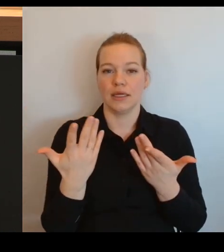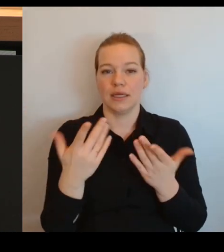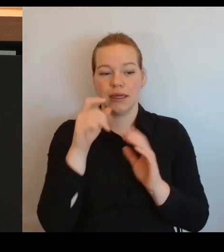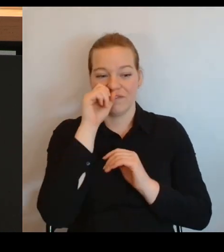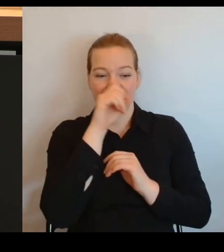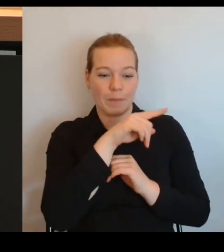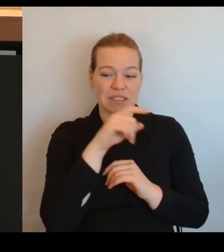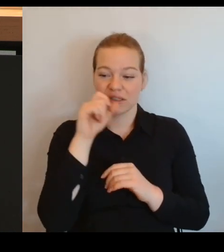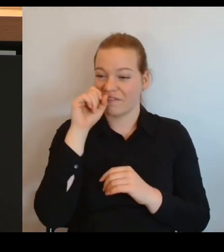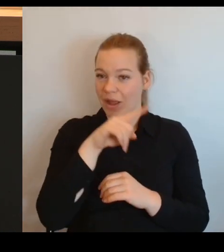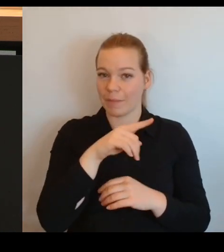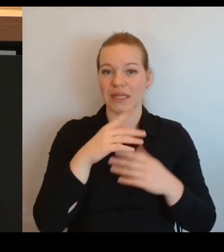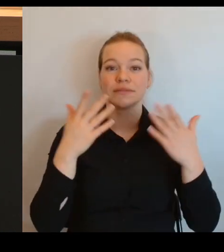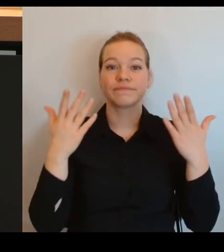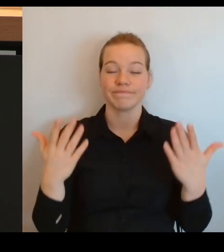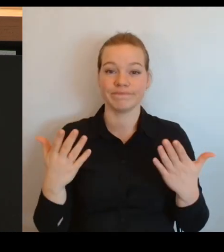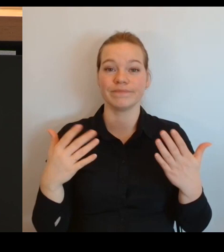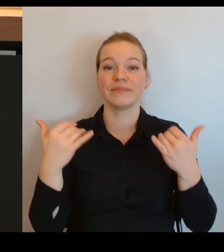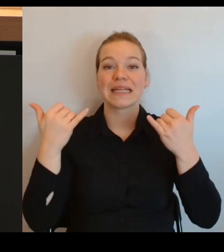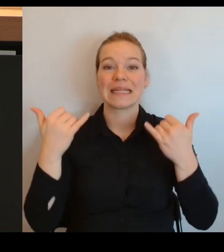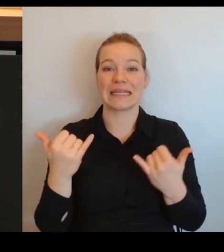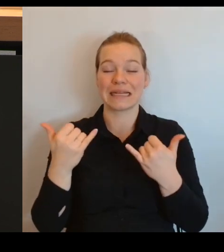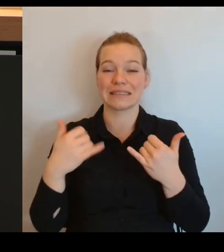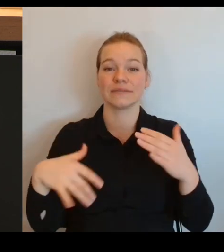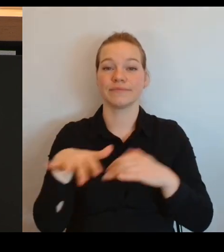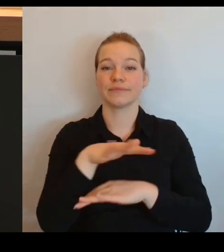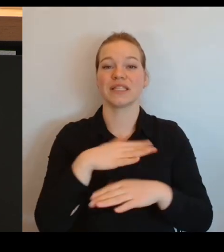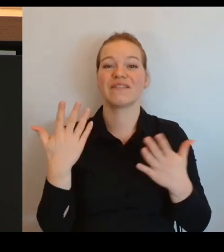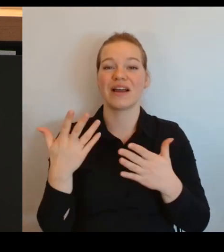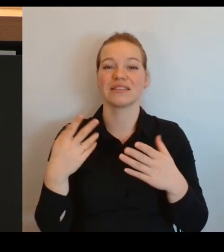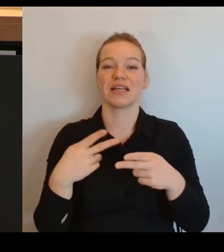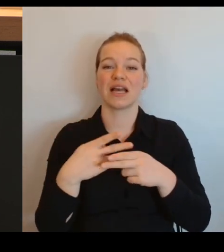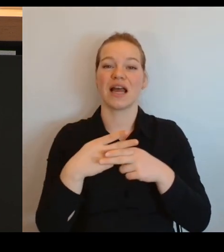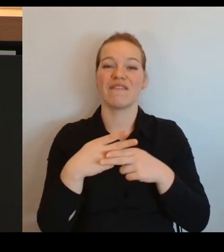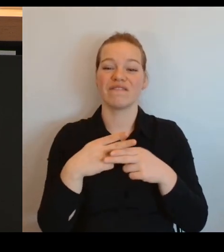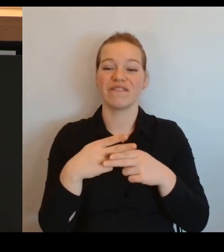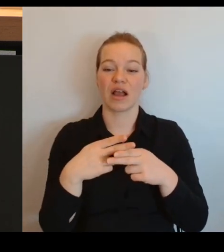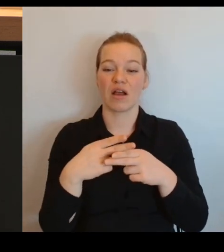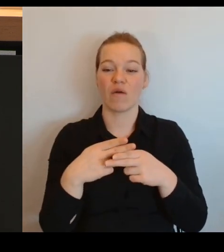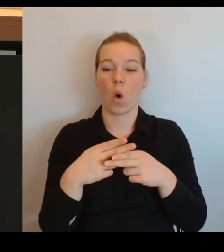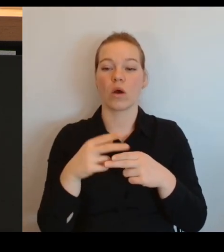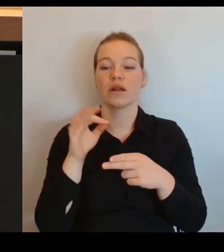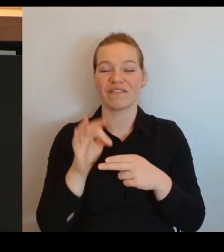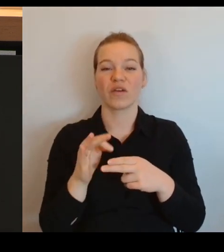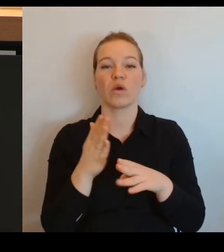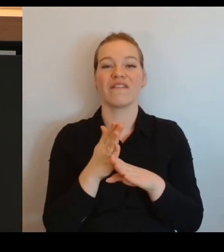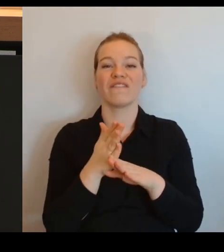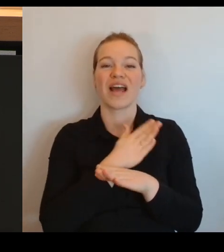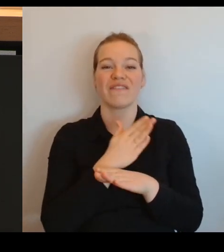gibt, und zwar um die Situation für die Mitarbeiter zu verbessern. Das Ganze wird auf dem Rücken der Fahrgäste aufgetragen